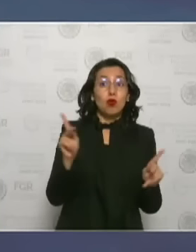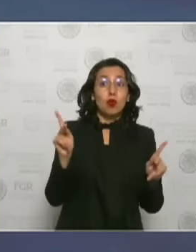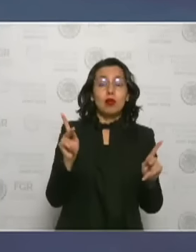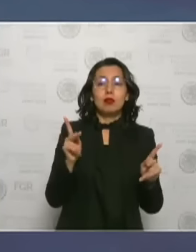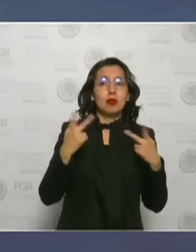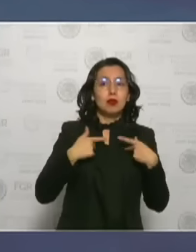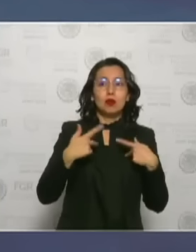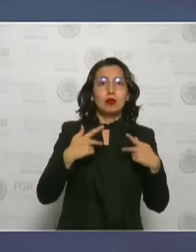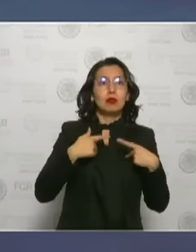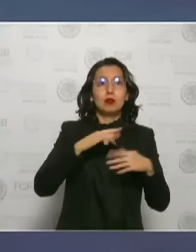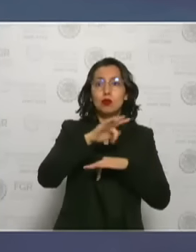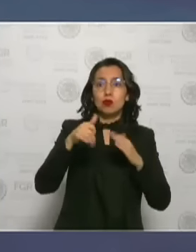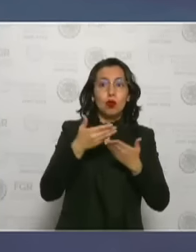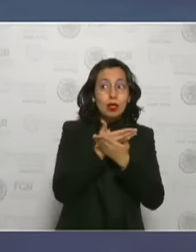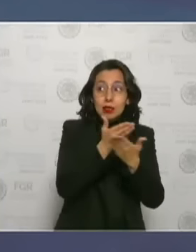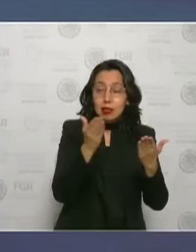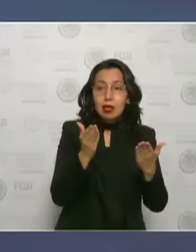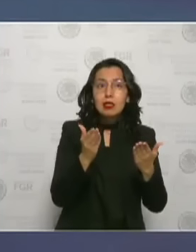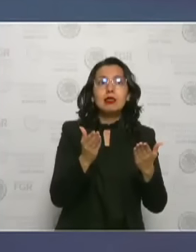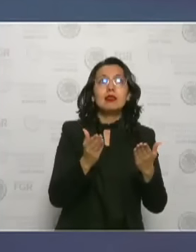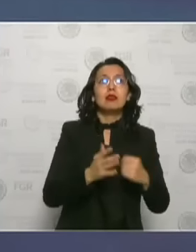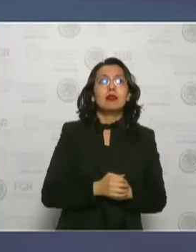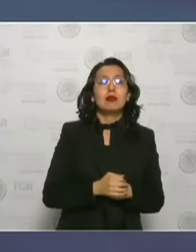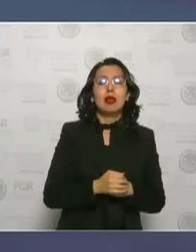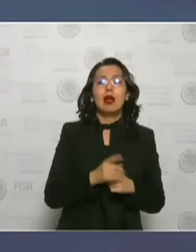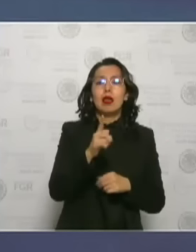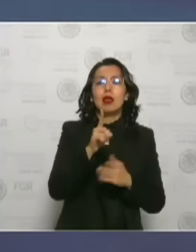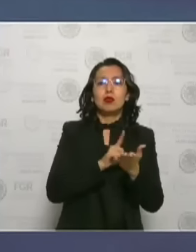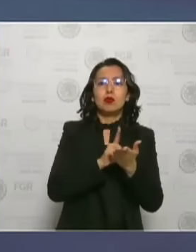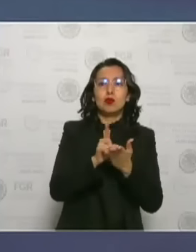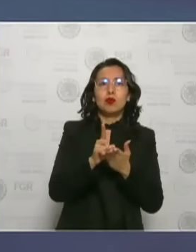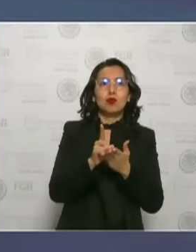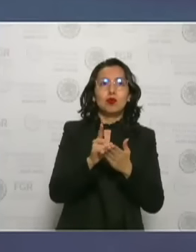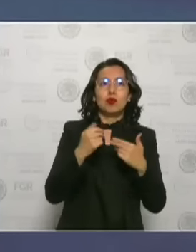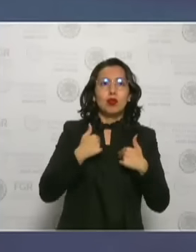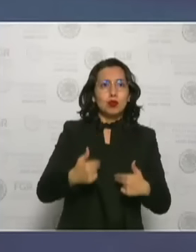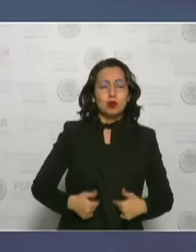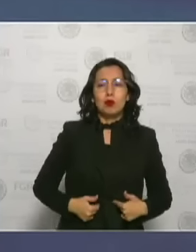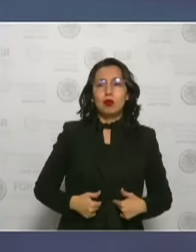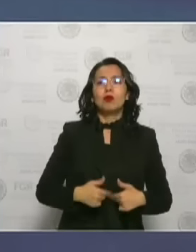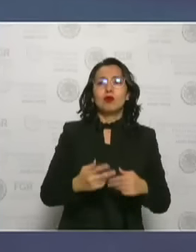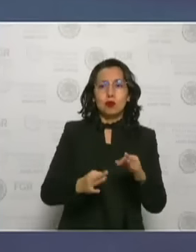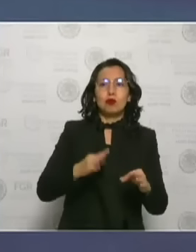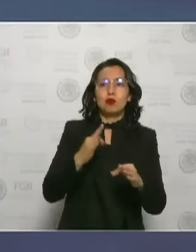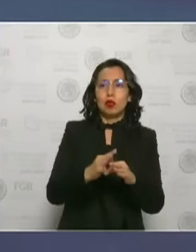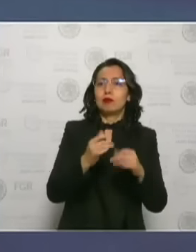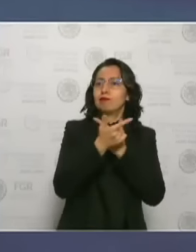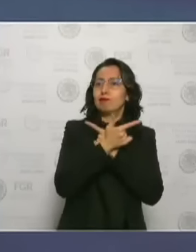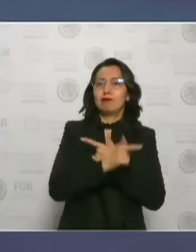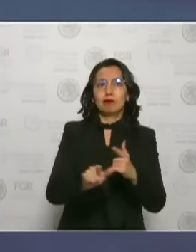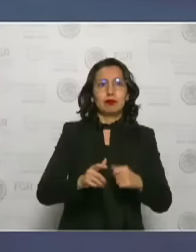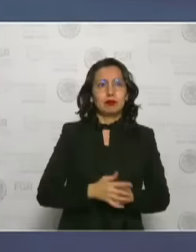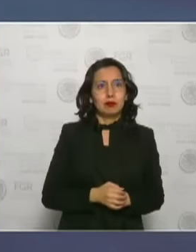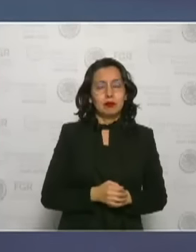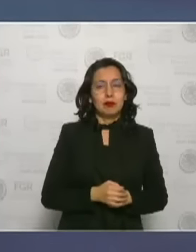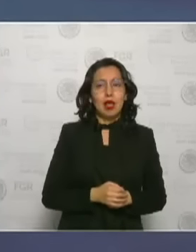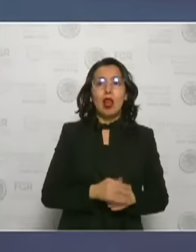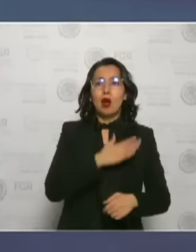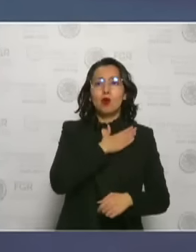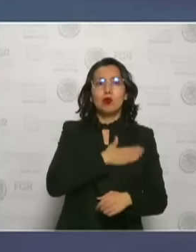las personas puedan ejercer con libertad todos, todos sus derechos. Que viva la justicia. Que viva